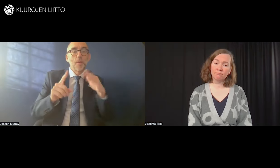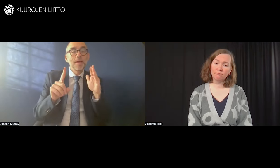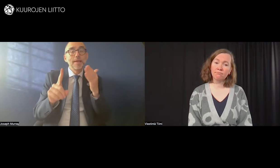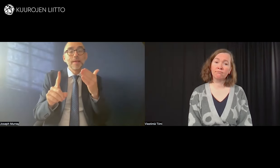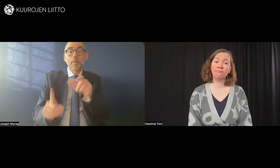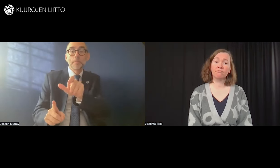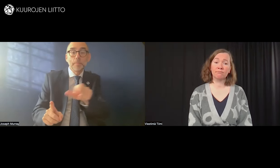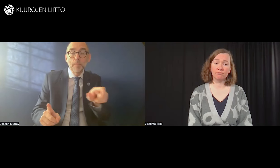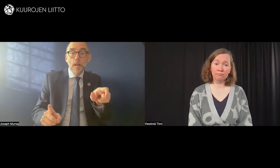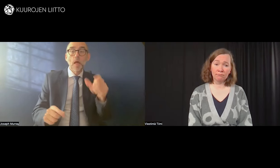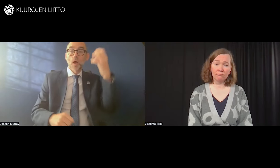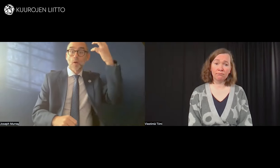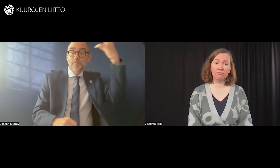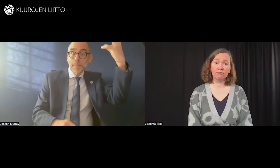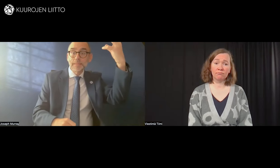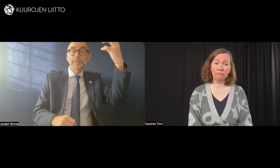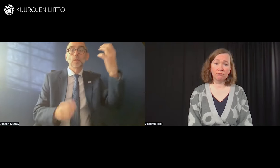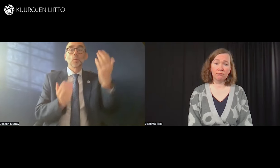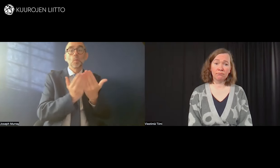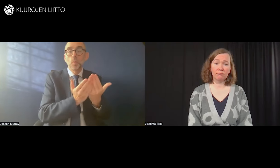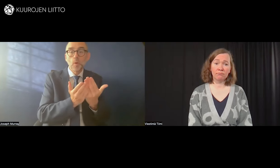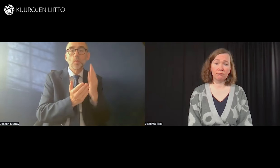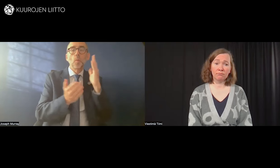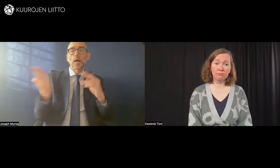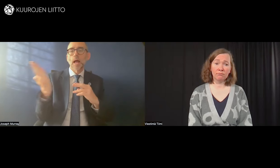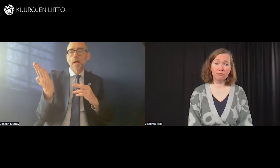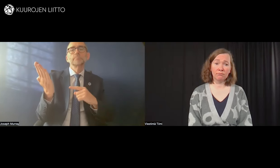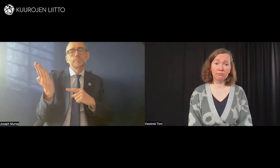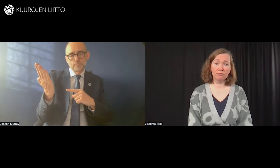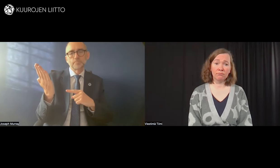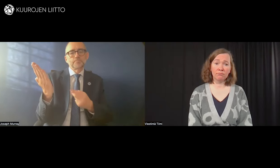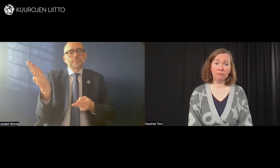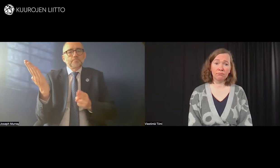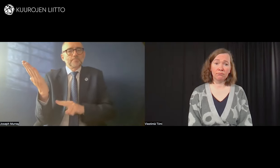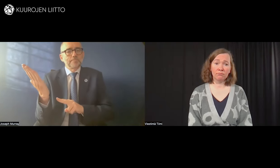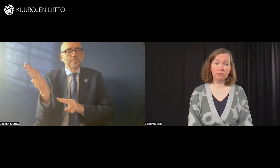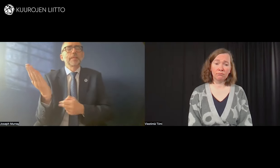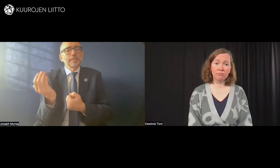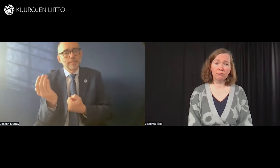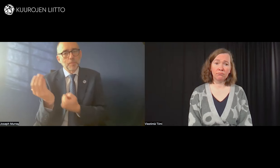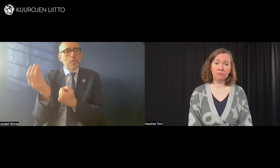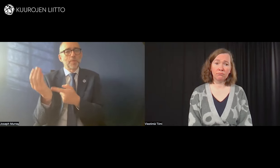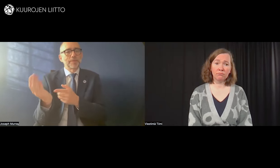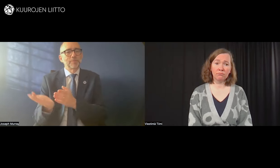Tavoitteena on, että ihmiset, hallitukset ja koulut allekirjoittavat ne ja tukevat niitä.